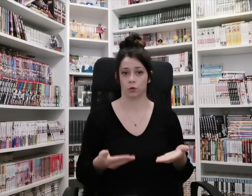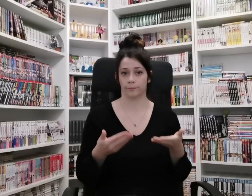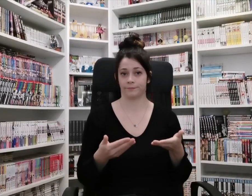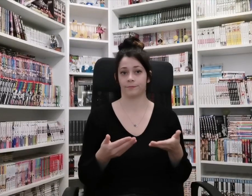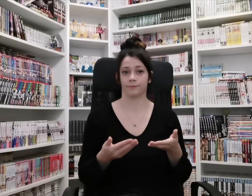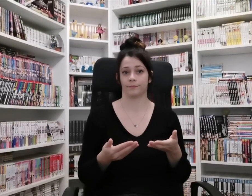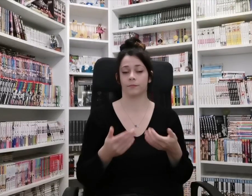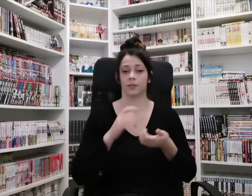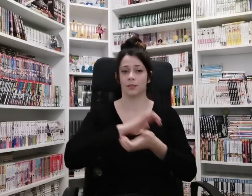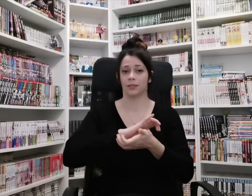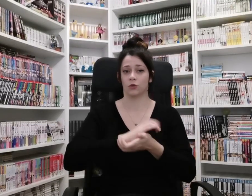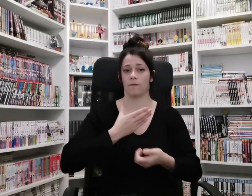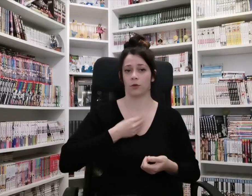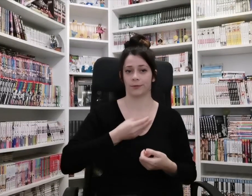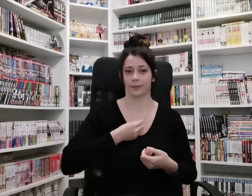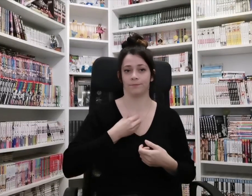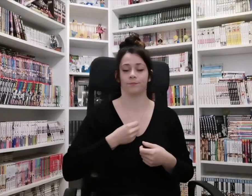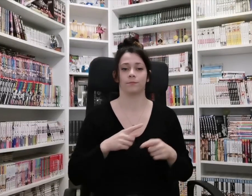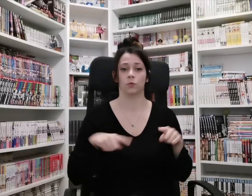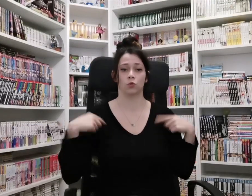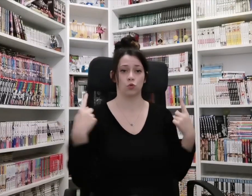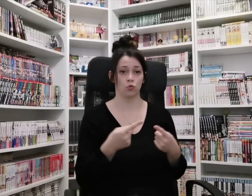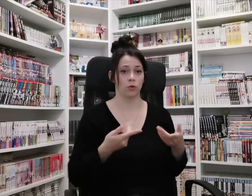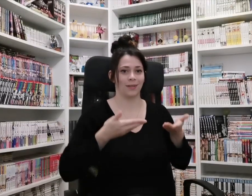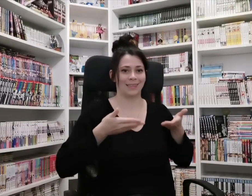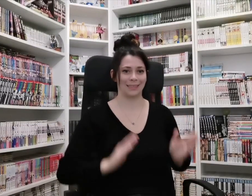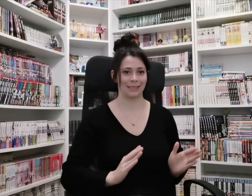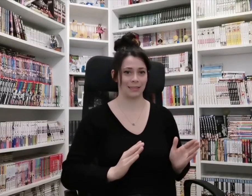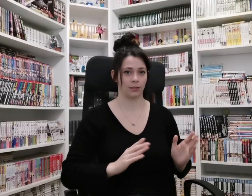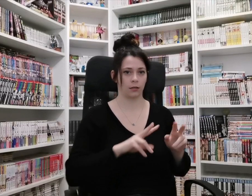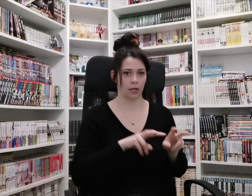Pour la publication française, nous avons décidé…